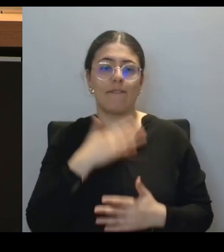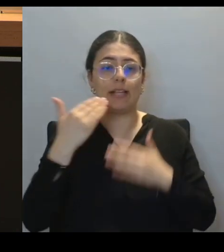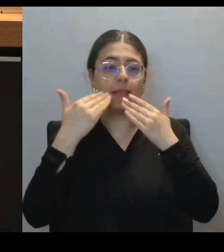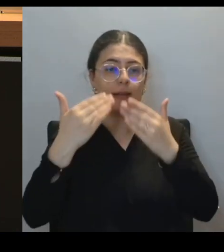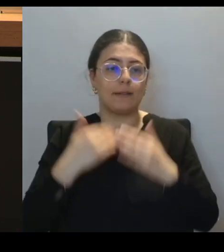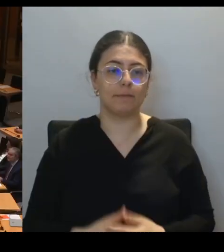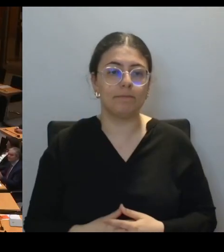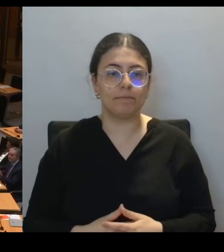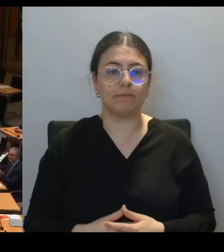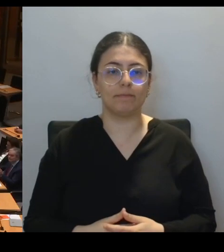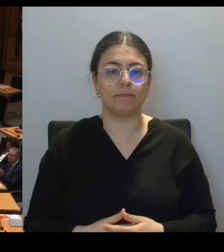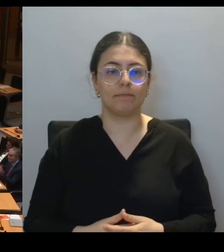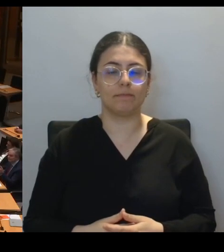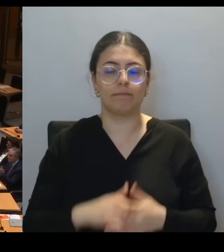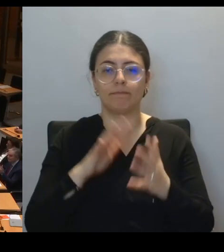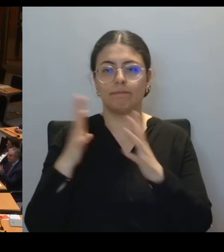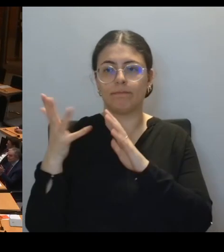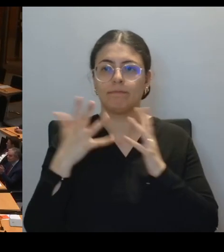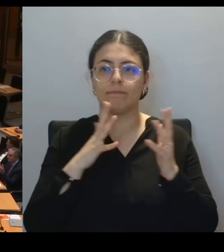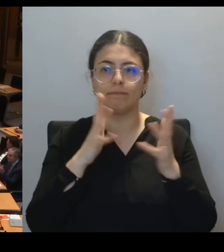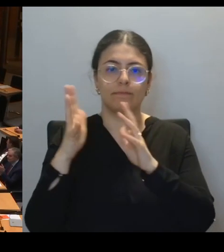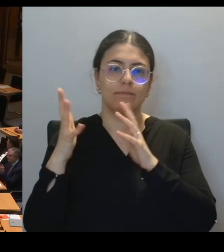Vielen Dank für die Linksfraktion spricht der Kollege Valvolio.